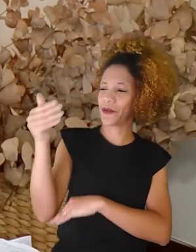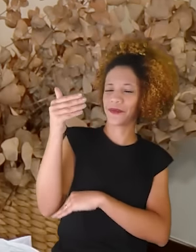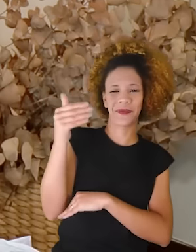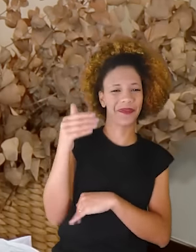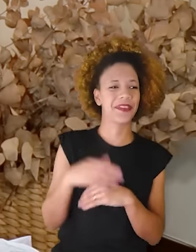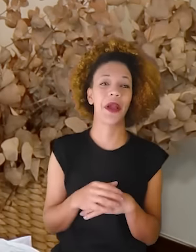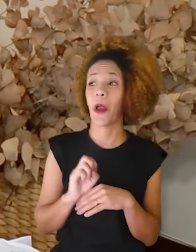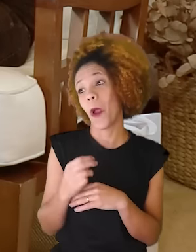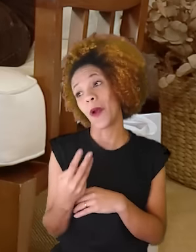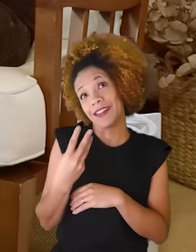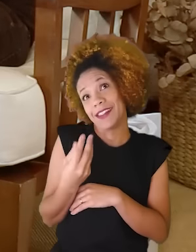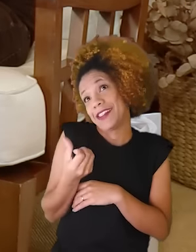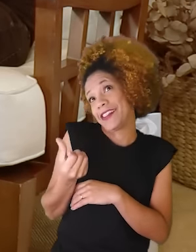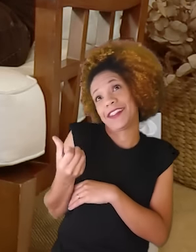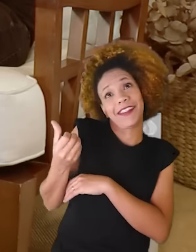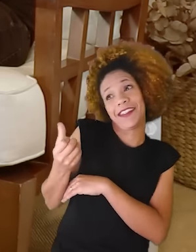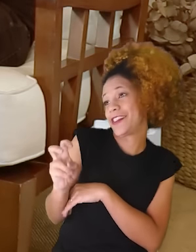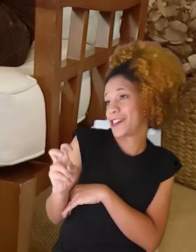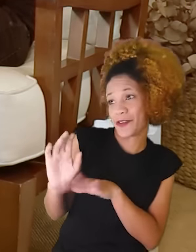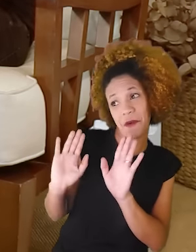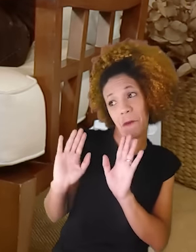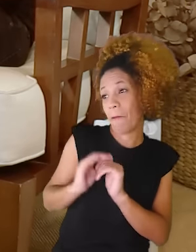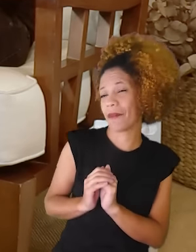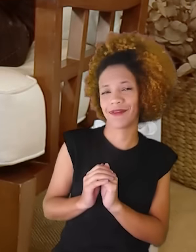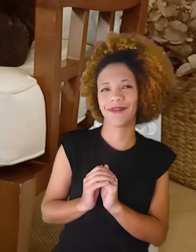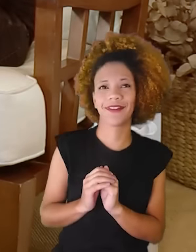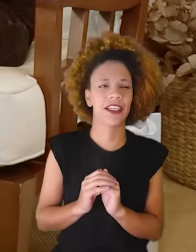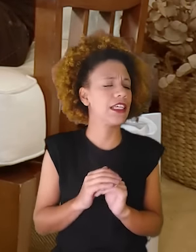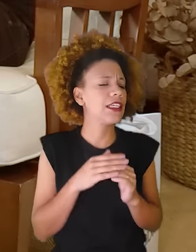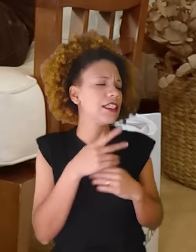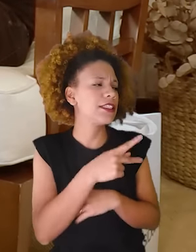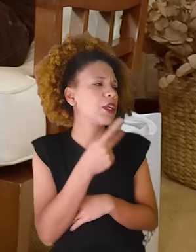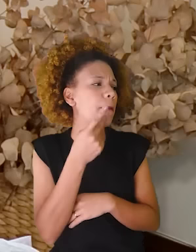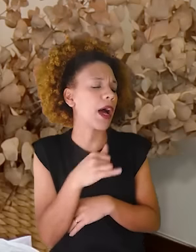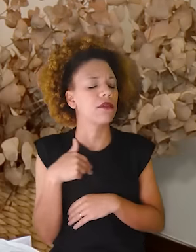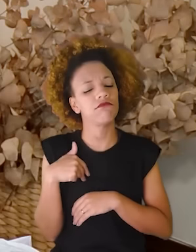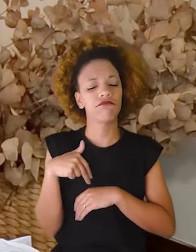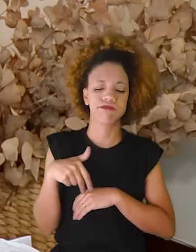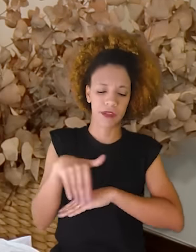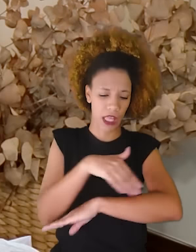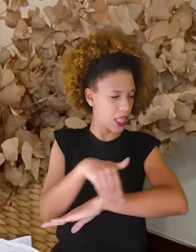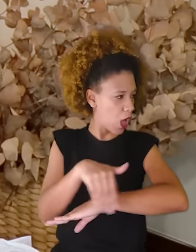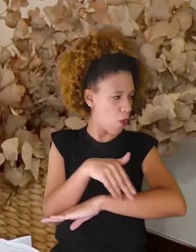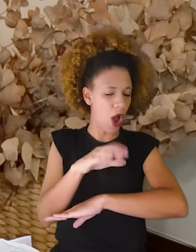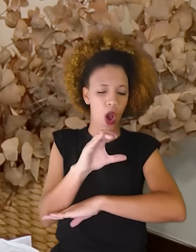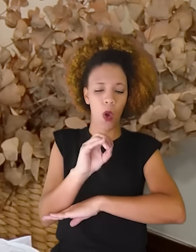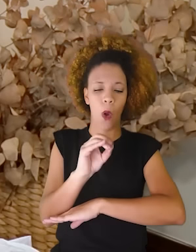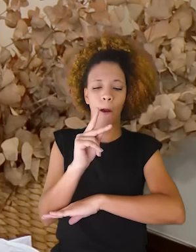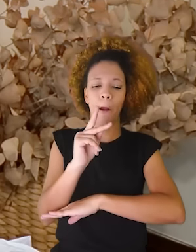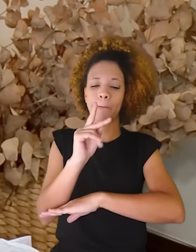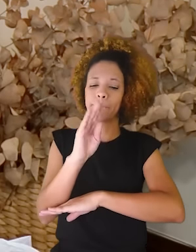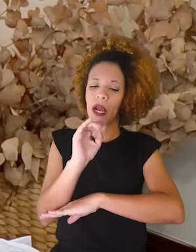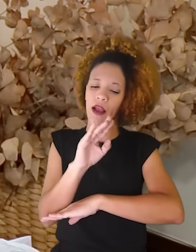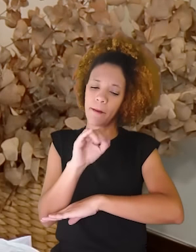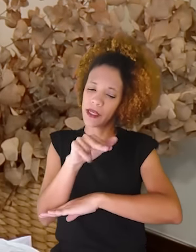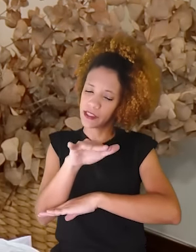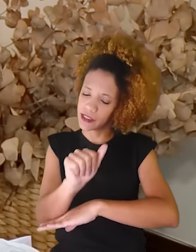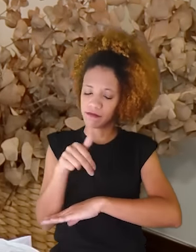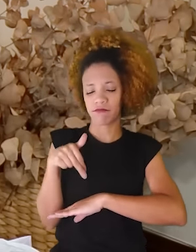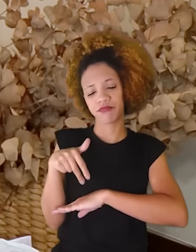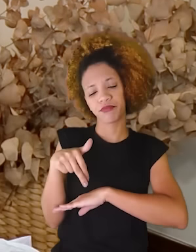acab 1/365 tô aqui no exato aí teu pai eu vi ele caminhando em Copacabana e as pessoas parando ele